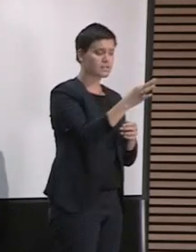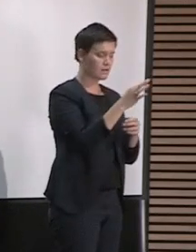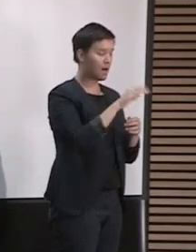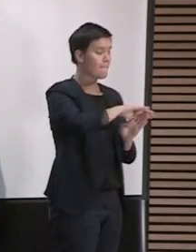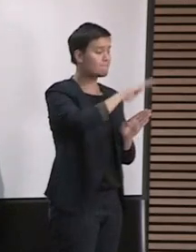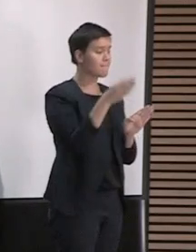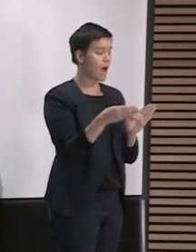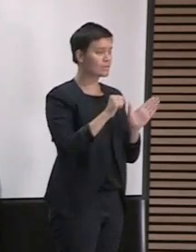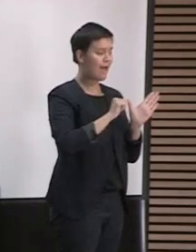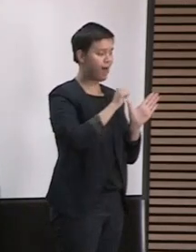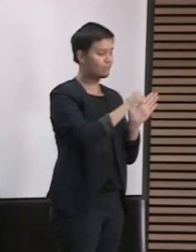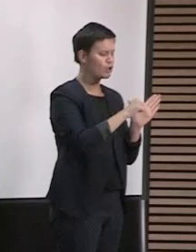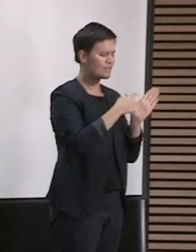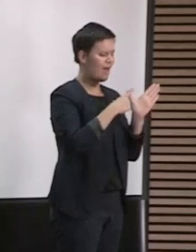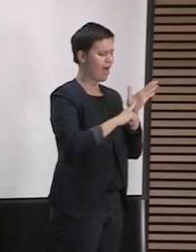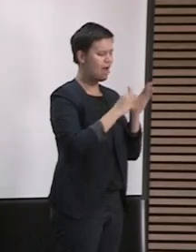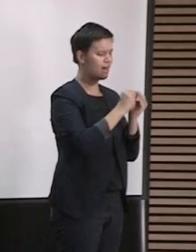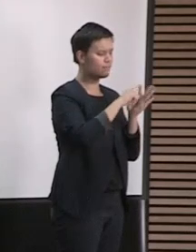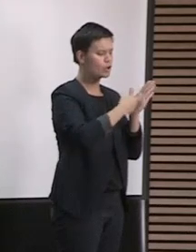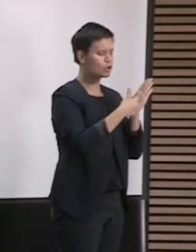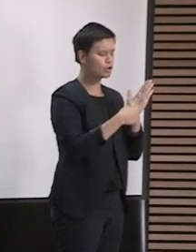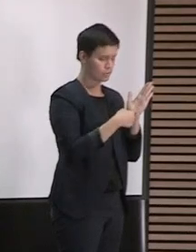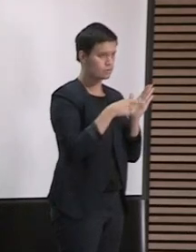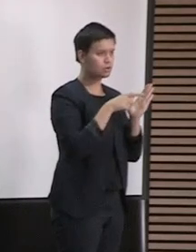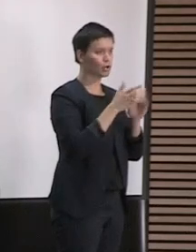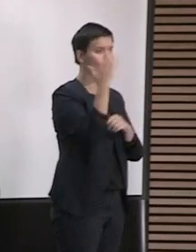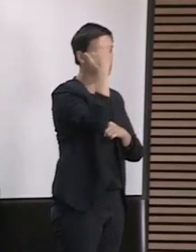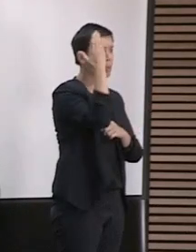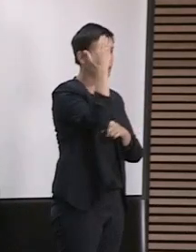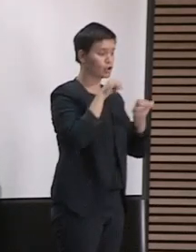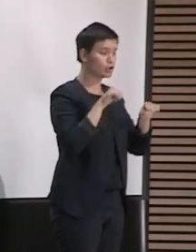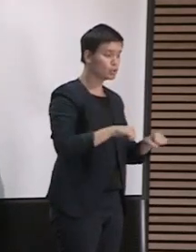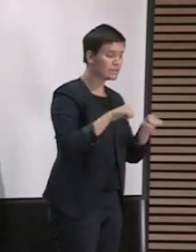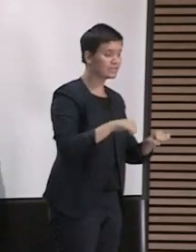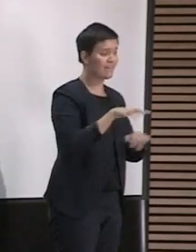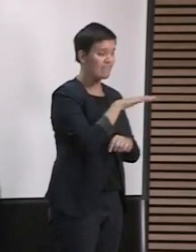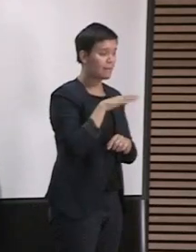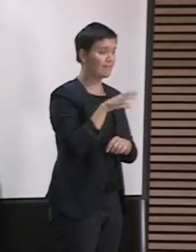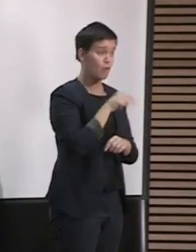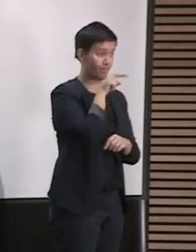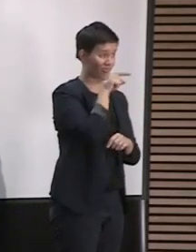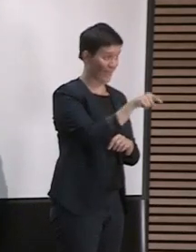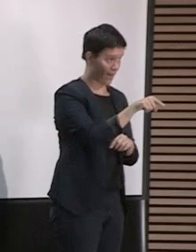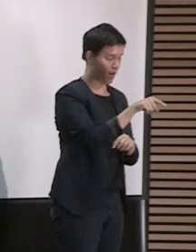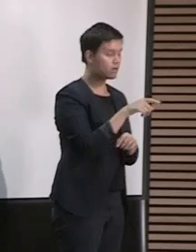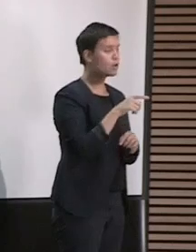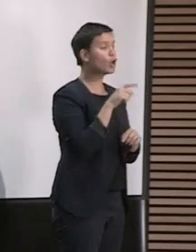taangata ki te iwi n wai i tono ka korerotia kia whiwhi